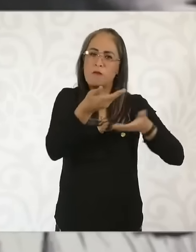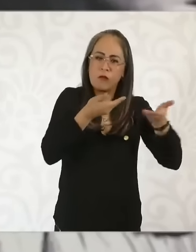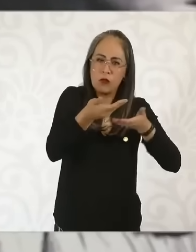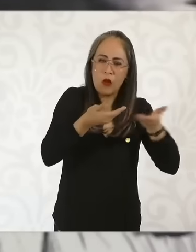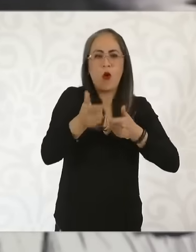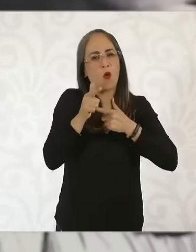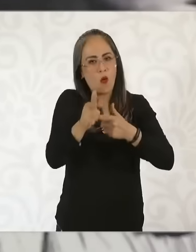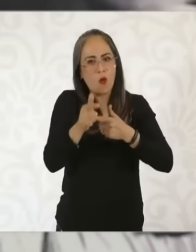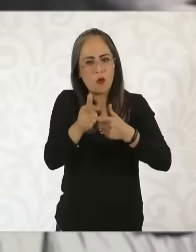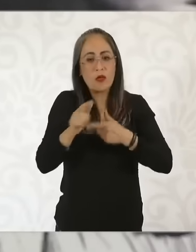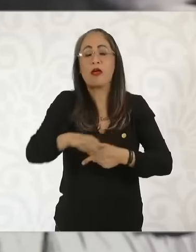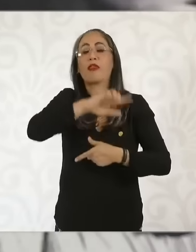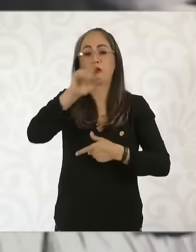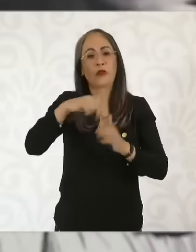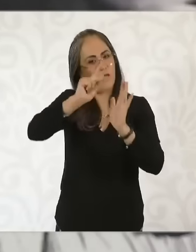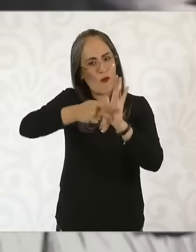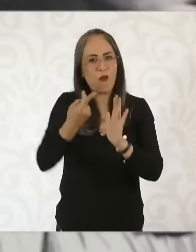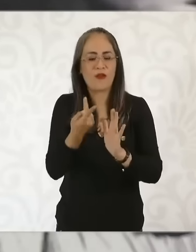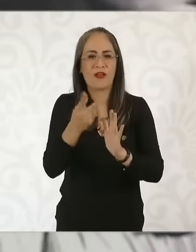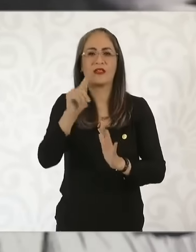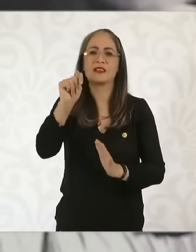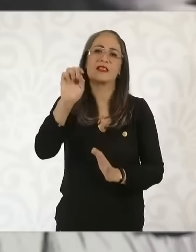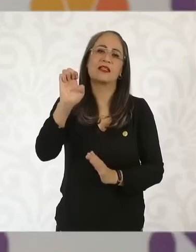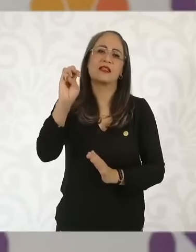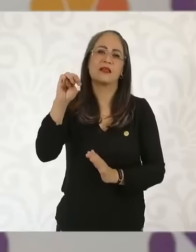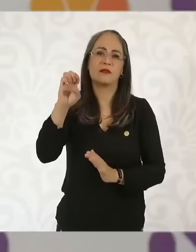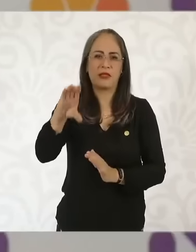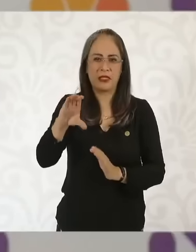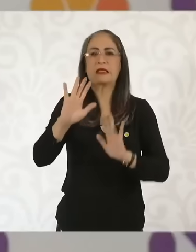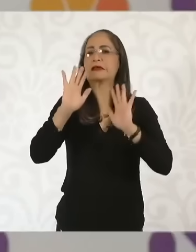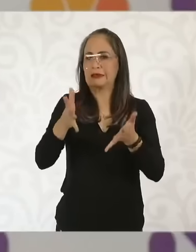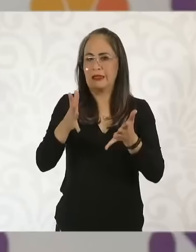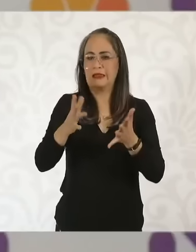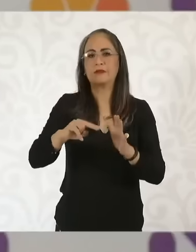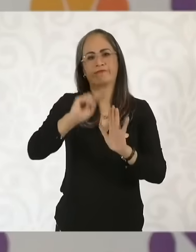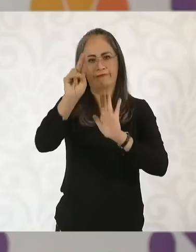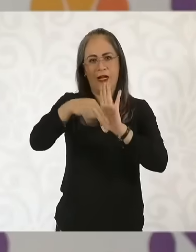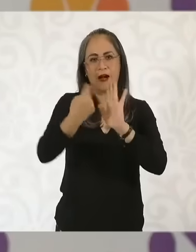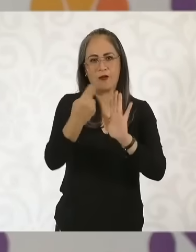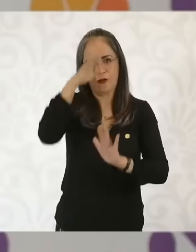van a finalmente a la renovación, revisión. Así está establecido del tratado, la revisión